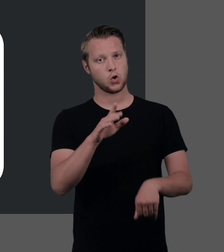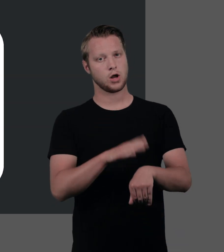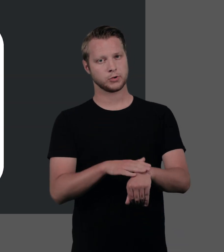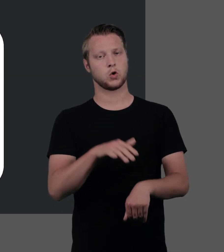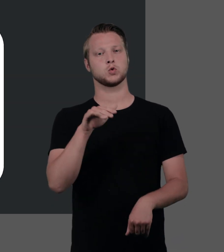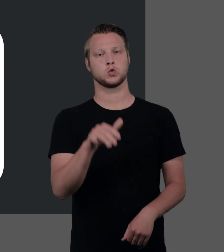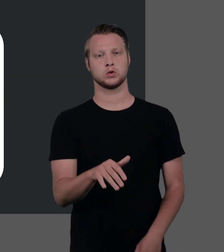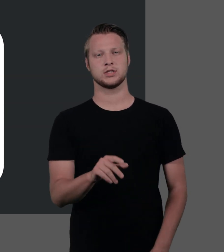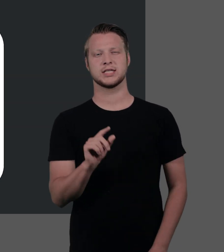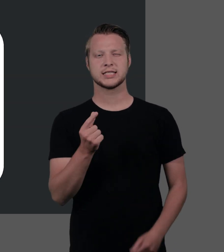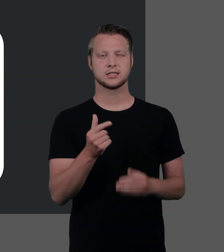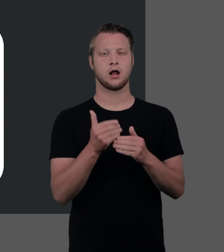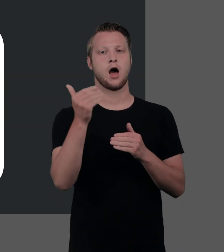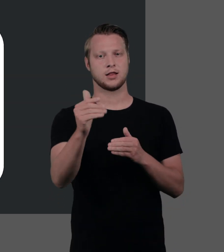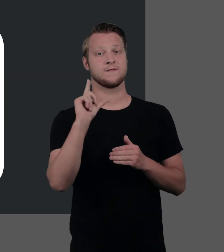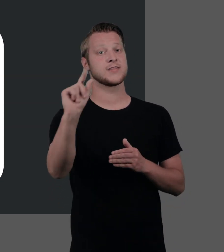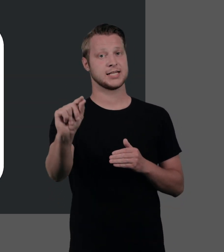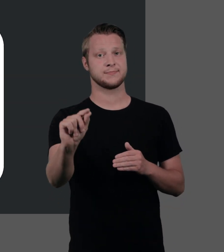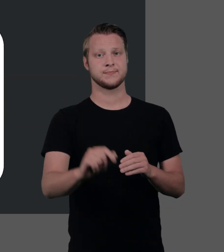Wees op tijd en vertrek iets later